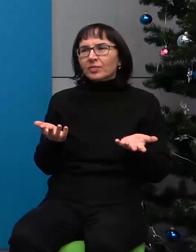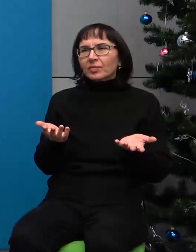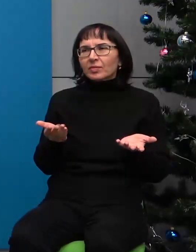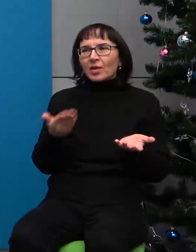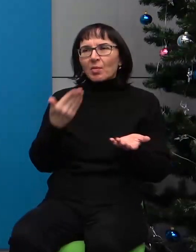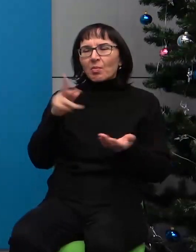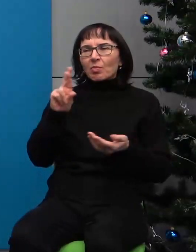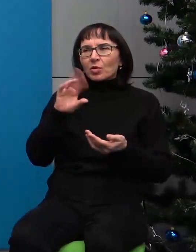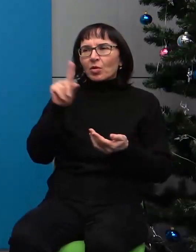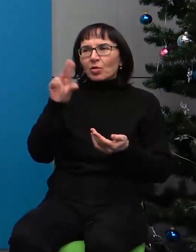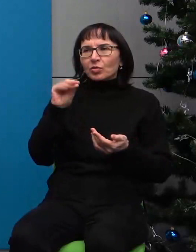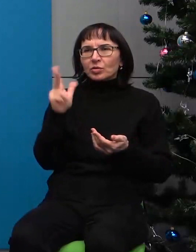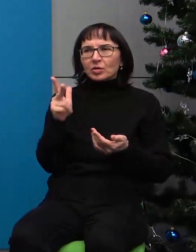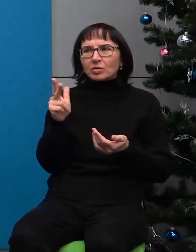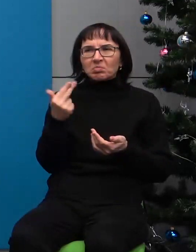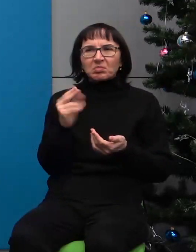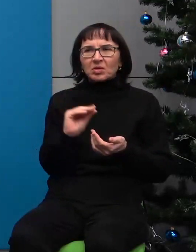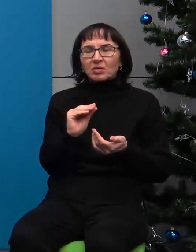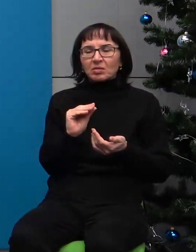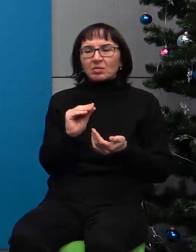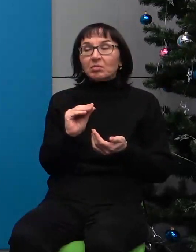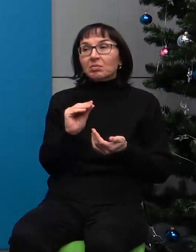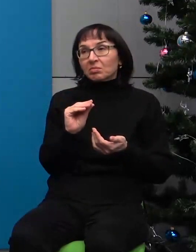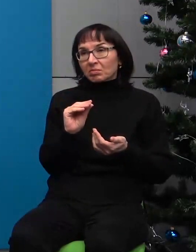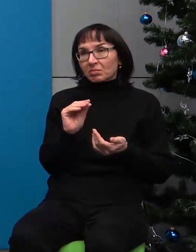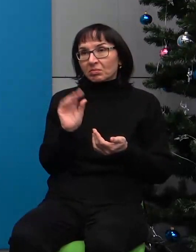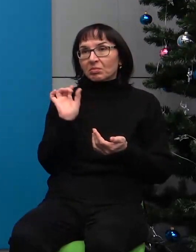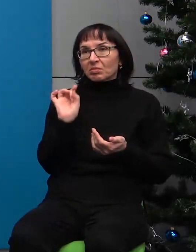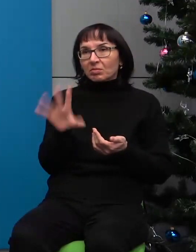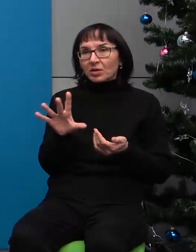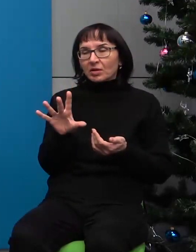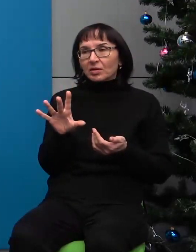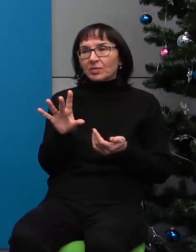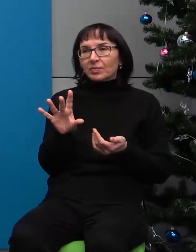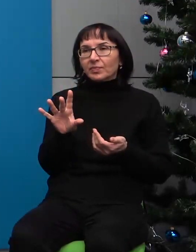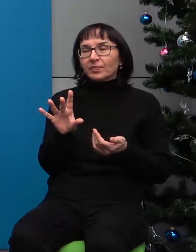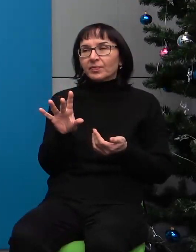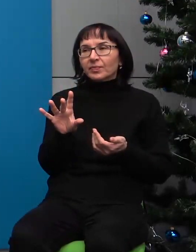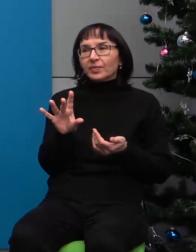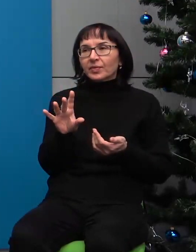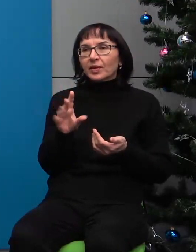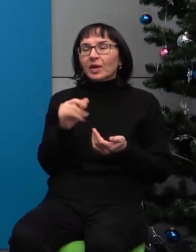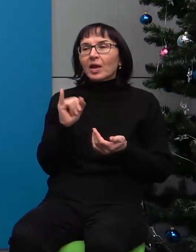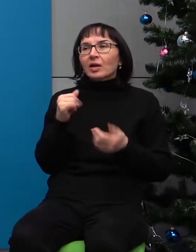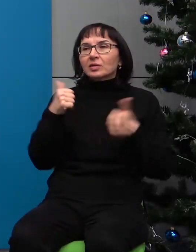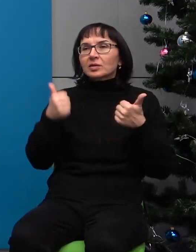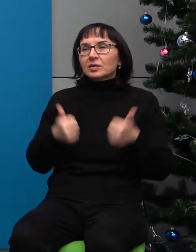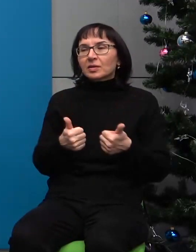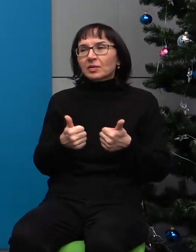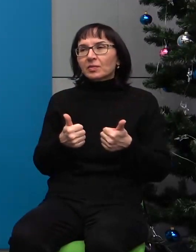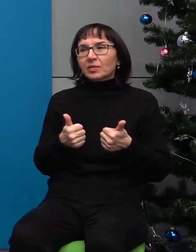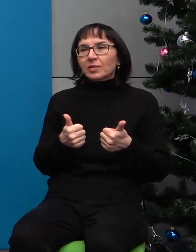To nie jest mrożek, a właśnie, że jest. I ja tego nie zmyślam. Więc jak to się stało?